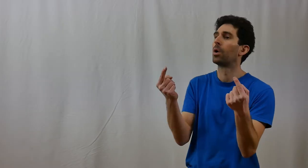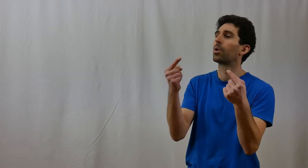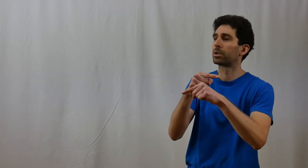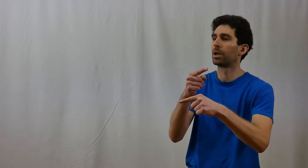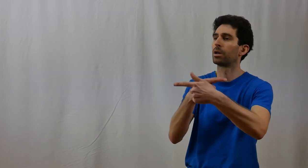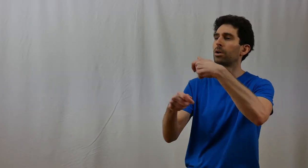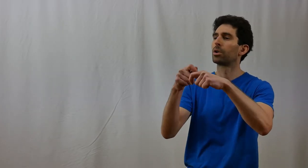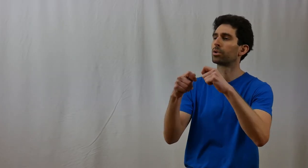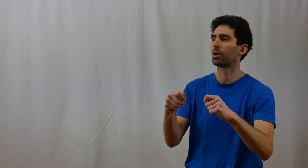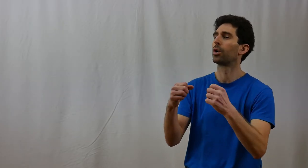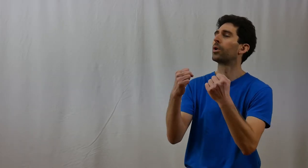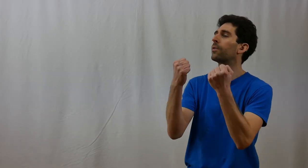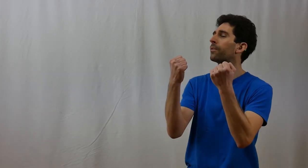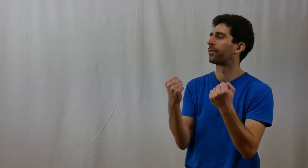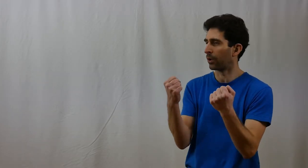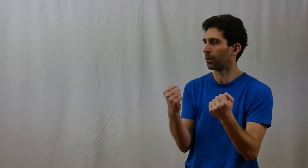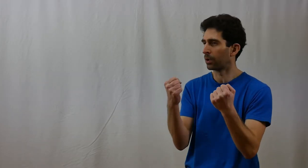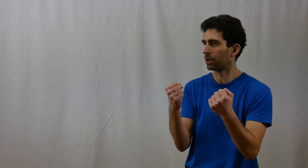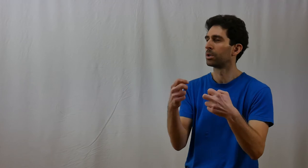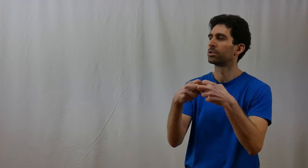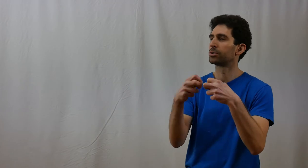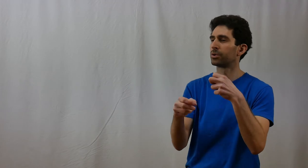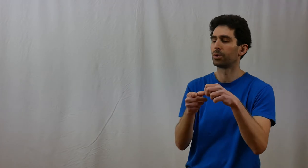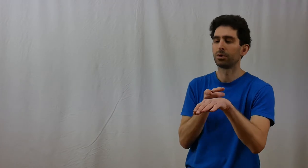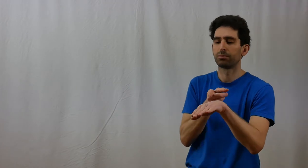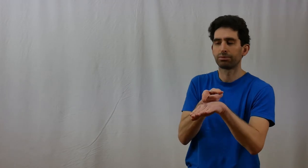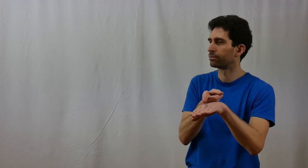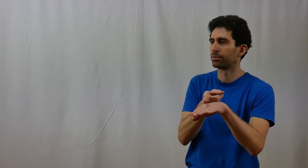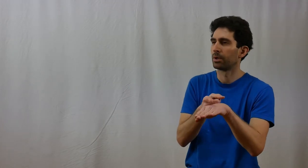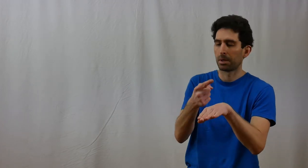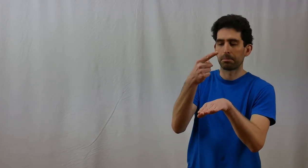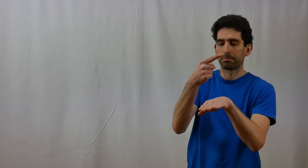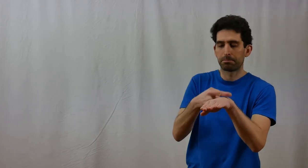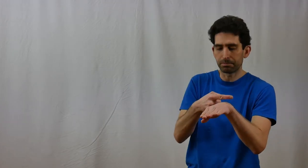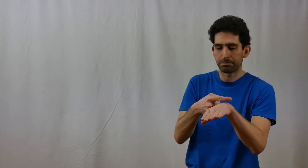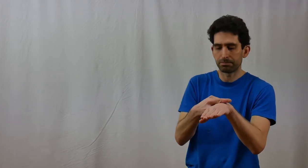Au contraire, le noeud fort est perpendiculaire à l'axe de la chaussure.